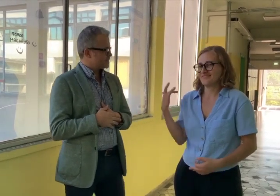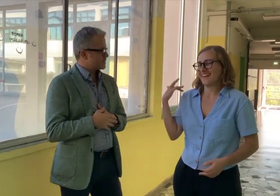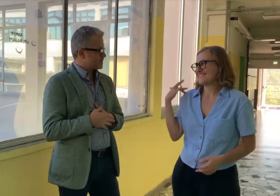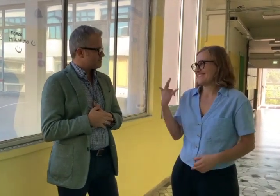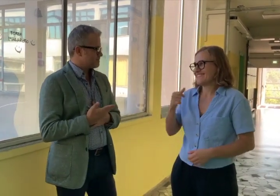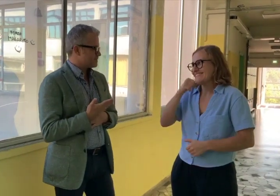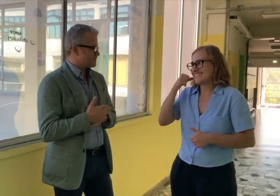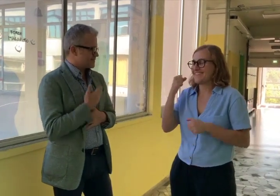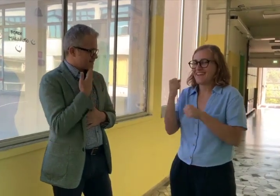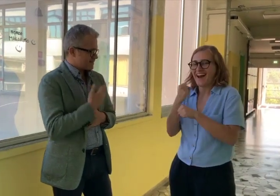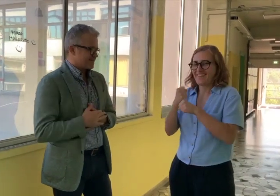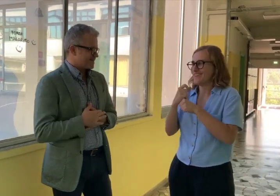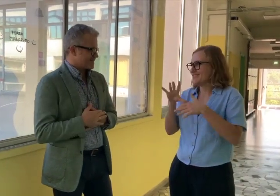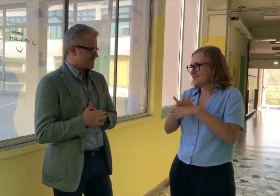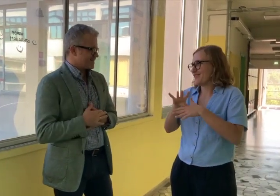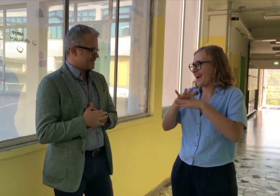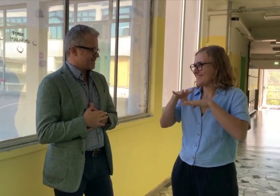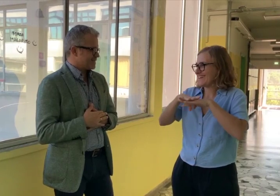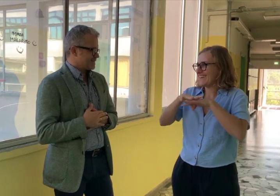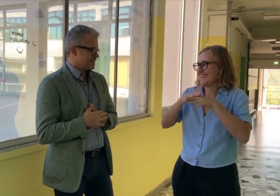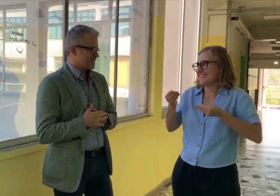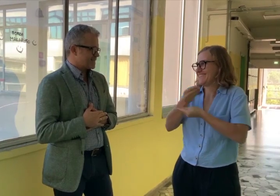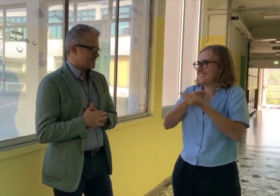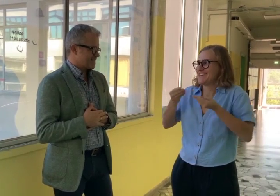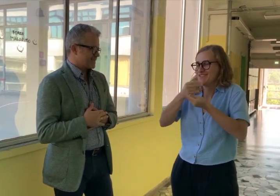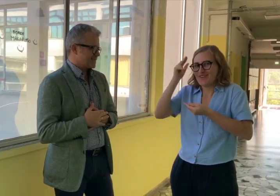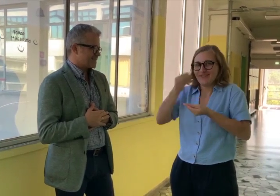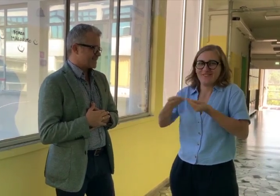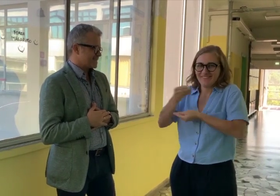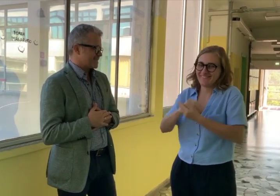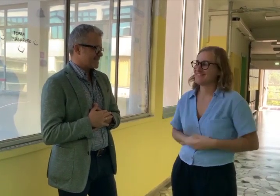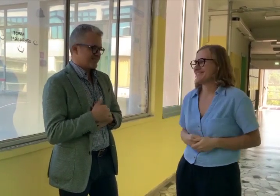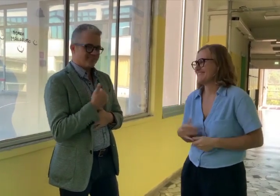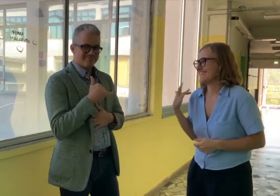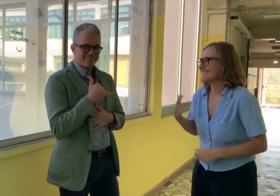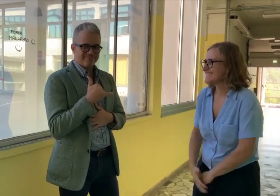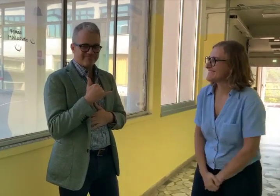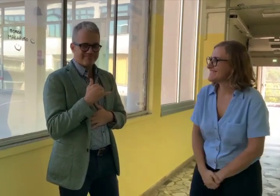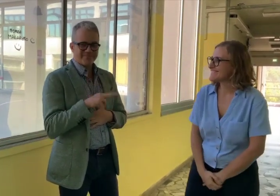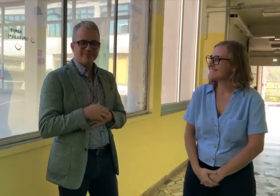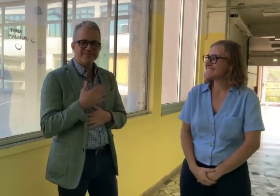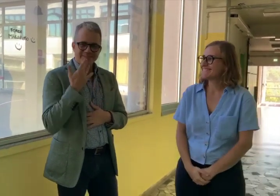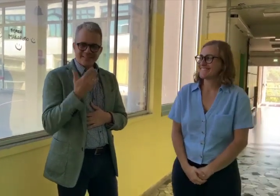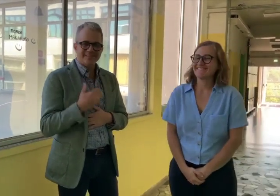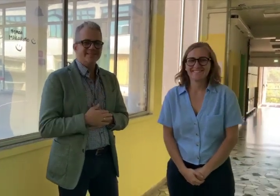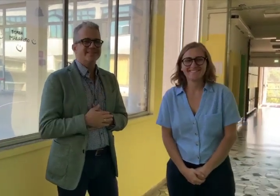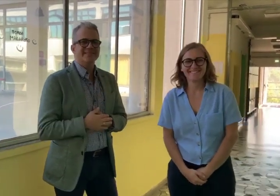Bene, grazie, serve infatti un lavoro di squadra e costruire una rete per scambiarci conoscenze. Grazie! Sì, vero. Grazie!